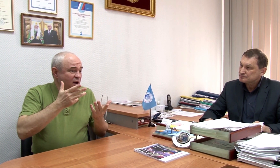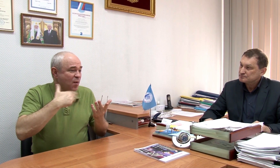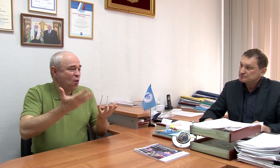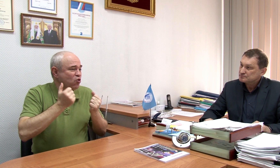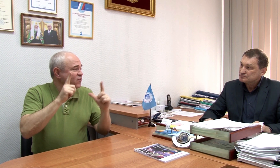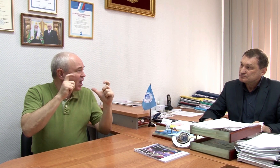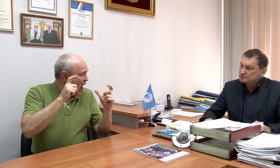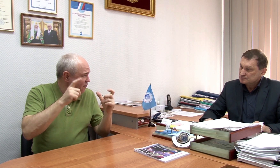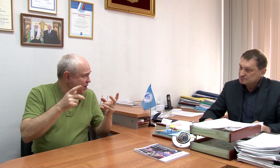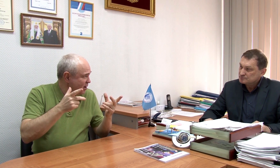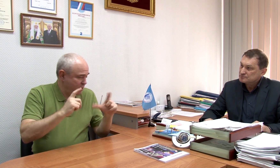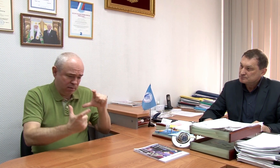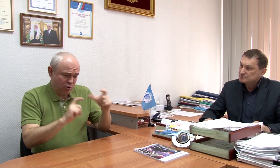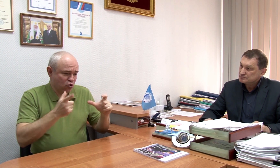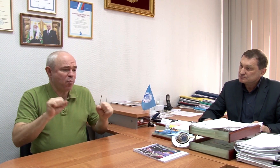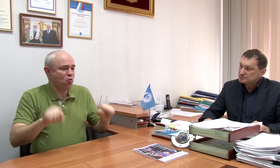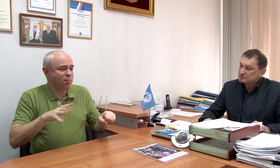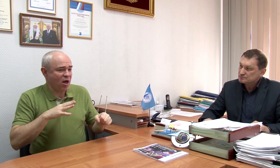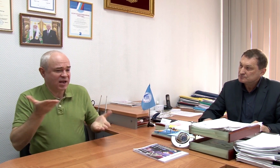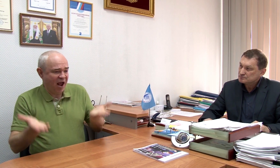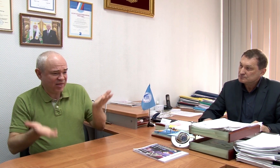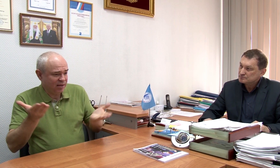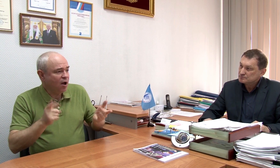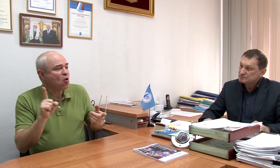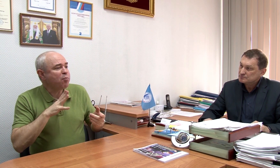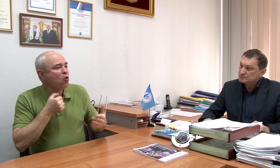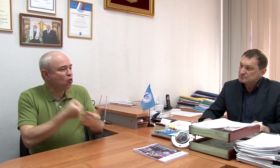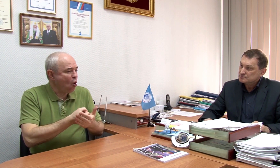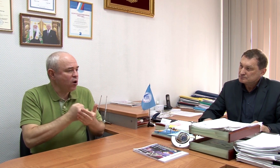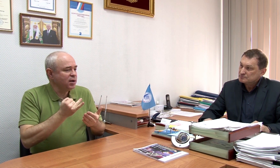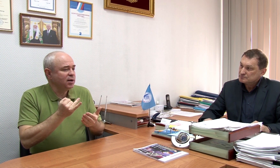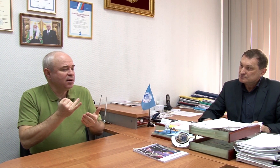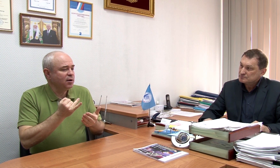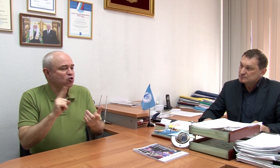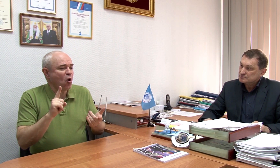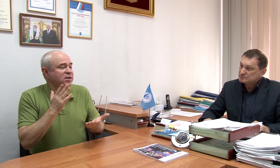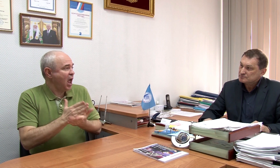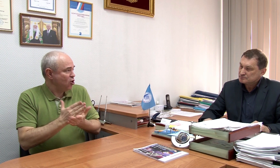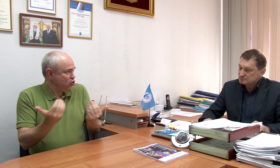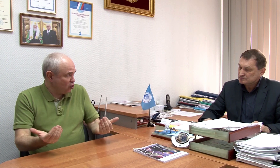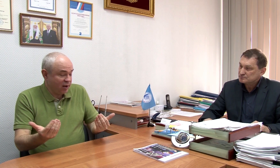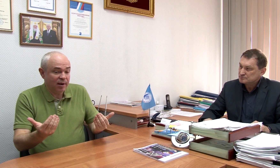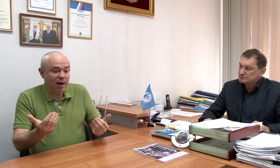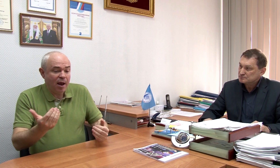Мы получили фотографии. Есть возможность сравнить, что было до и что стало сейчас.